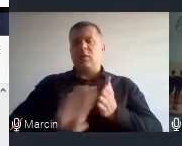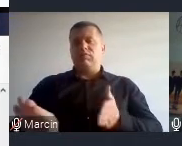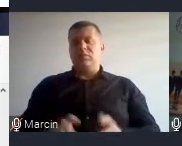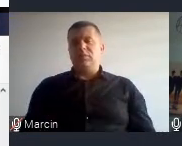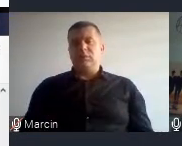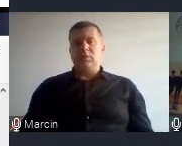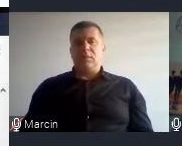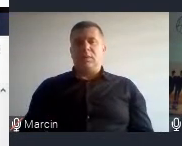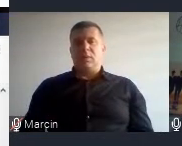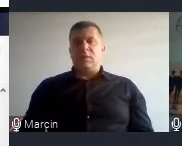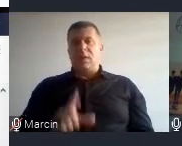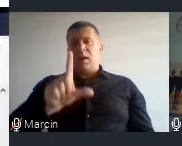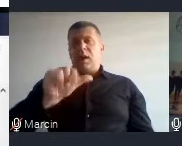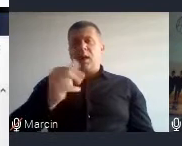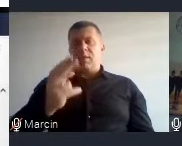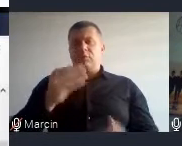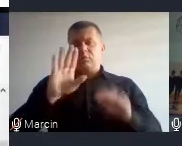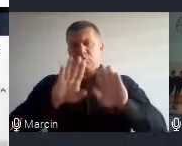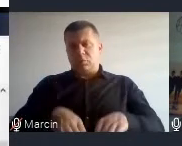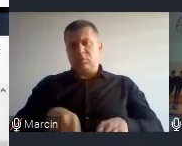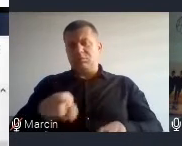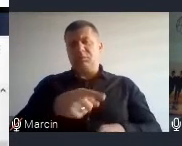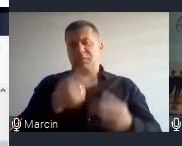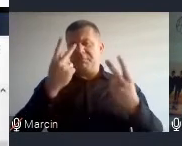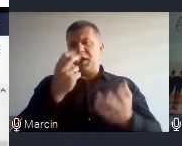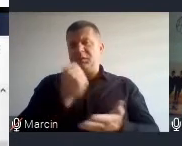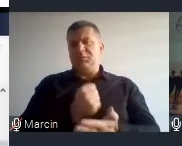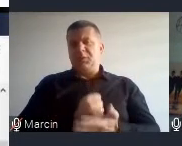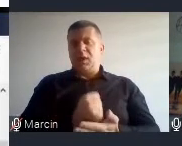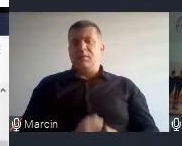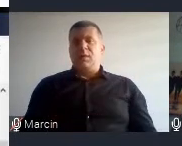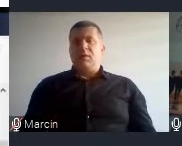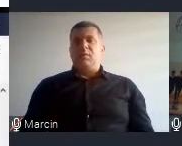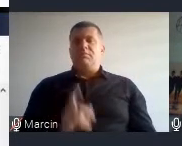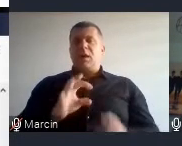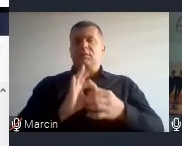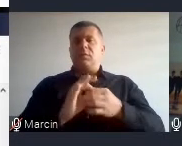Zostawiam Państwu ten link, ponieważ to jest istotna kwestia związana z prawem zamówień publicznych